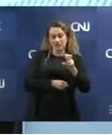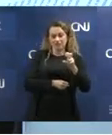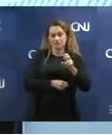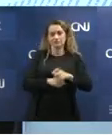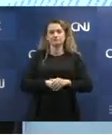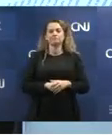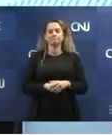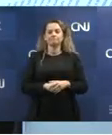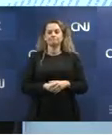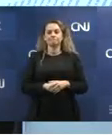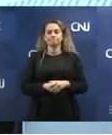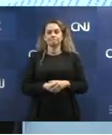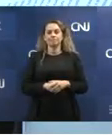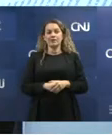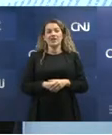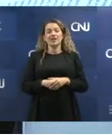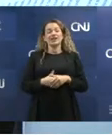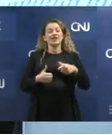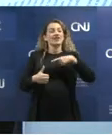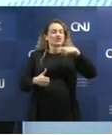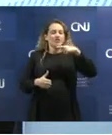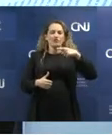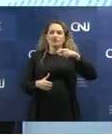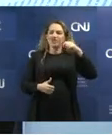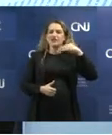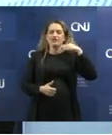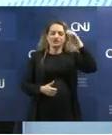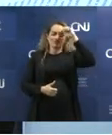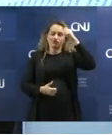e ficou sem julgamento definitivo por quatro anos,